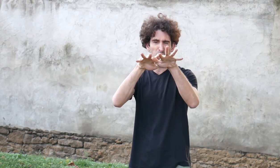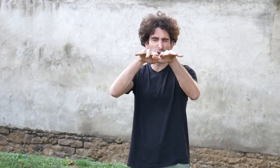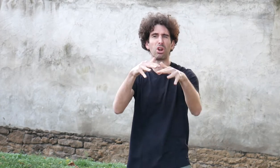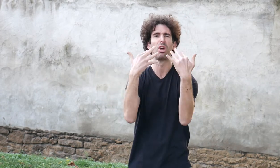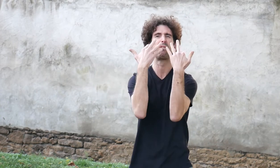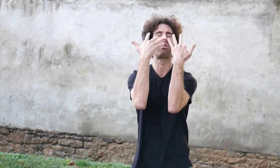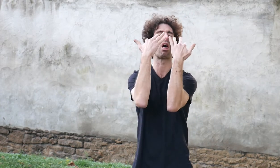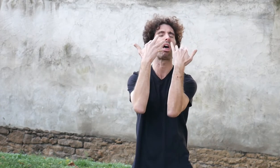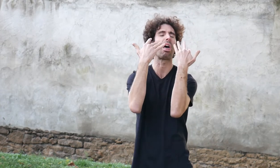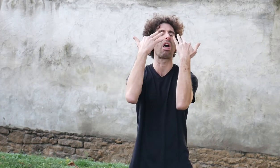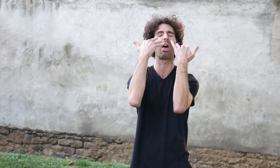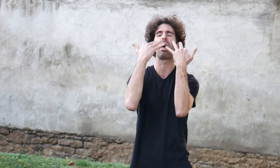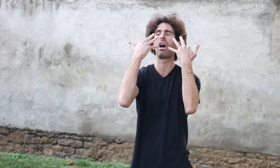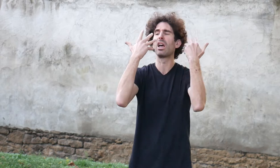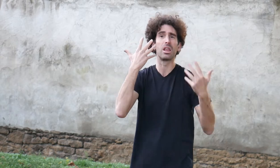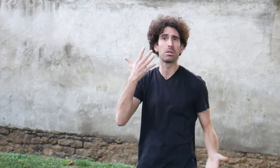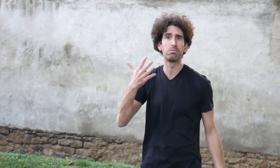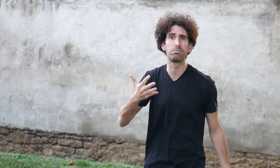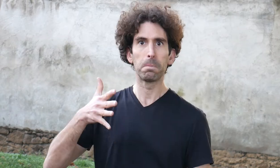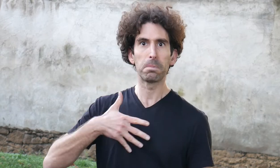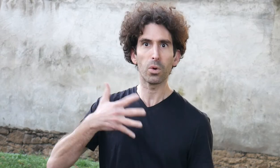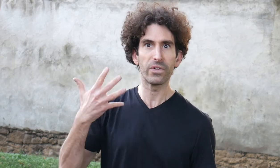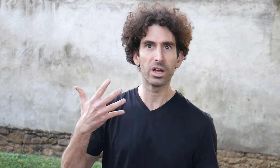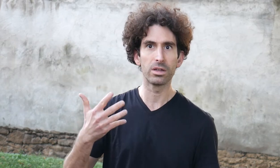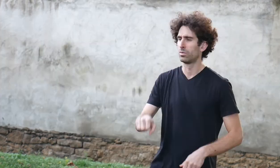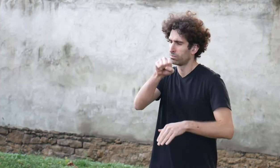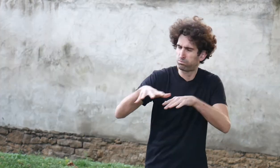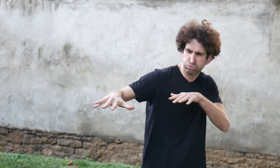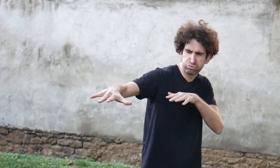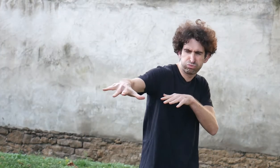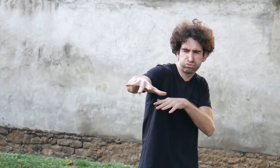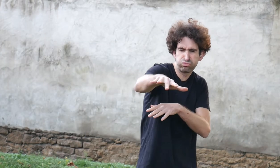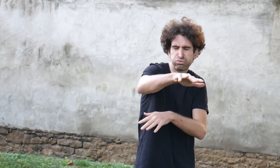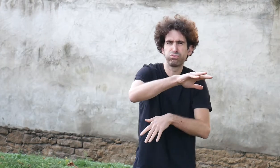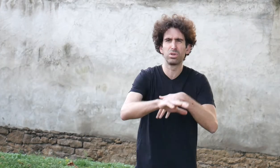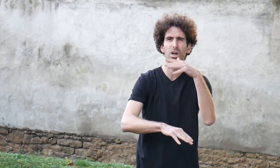Le mucus qui tapisse notre gorge, il sert à quoi ? L'air autour de nous